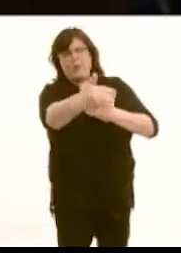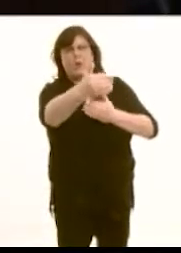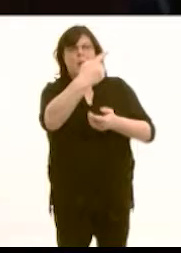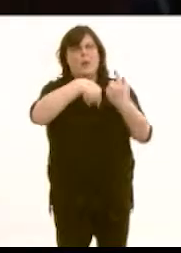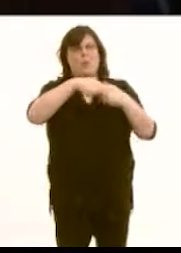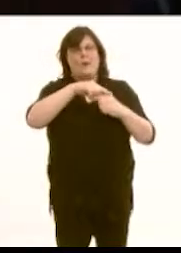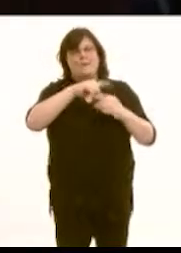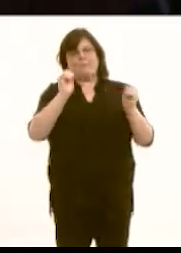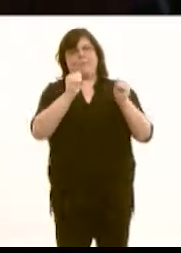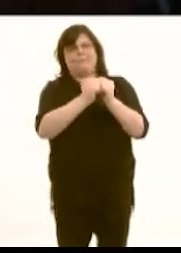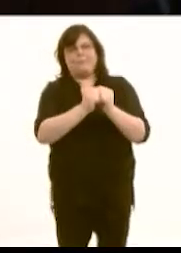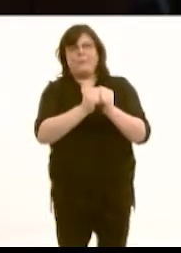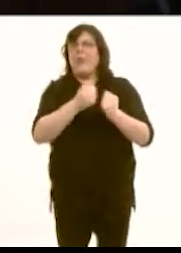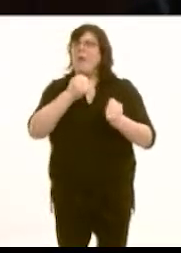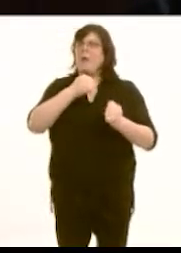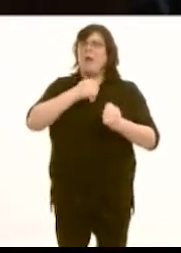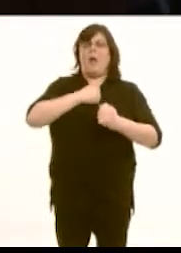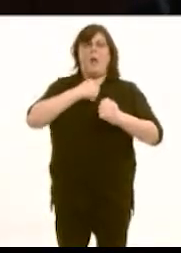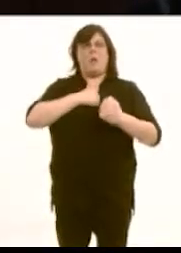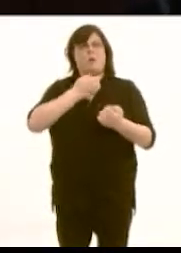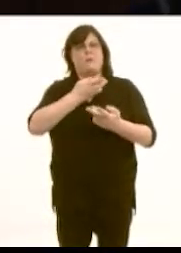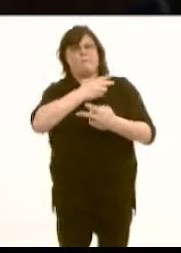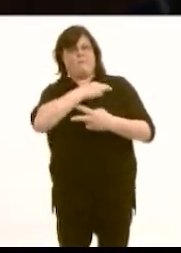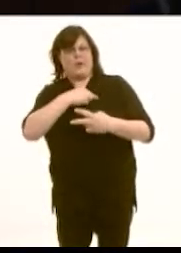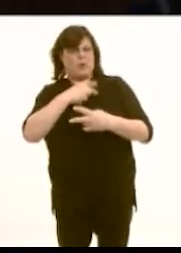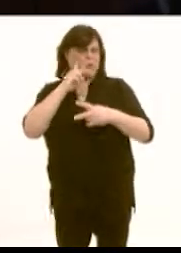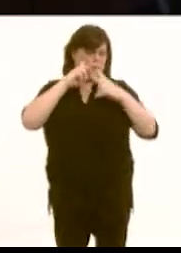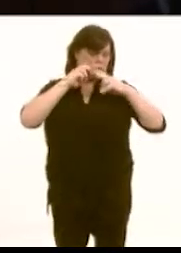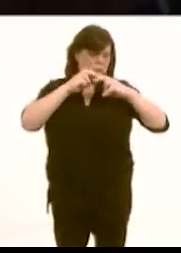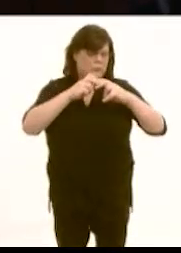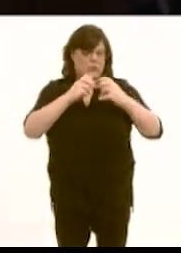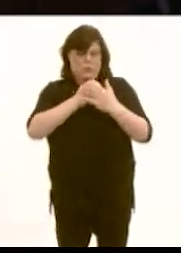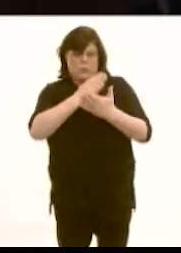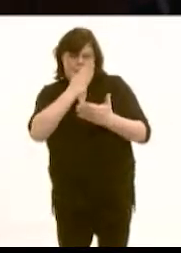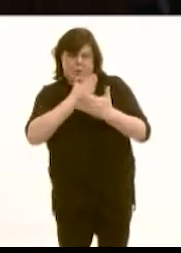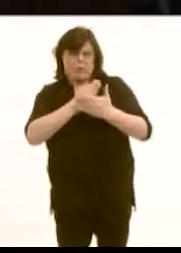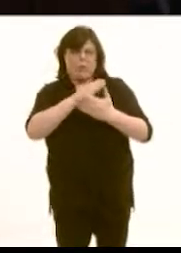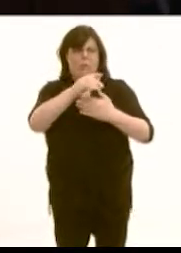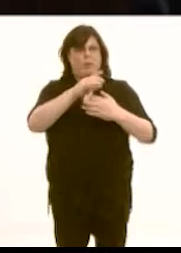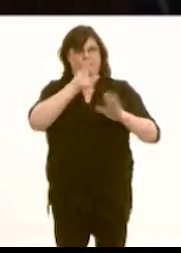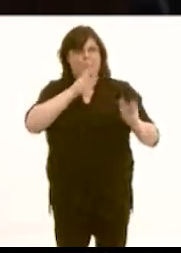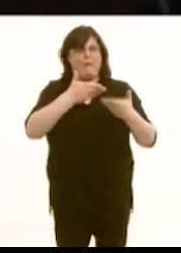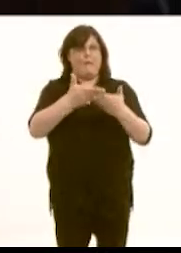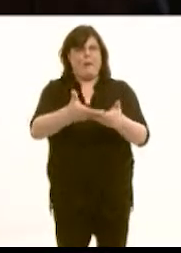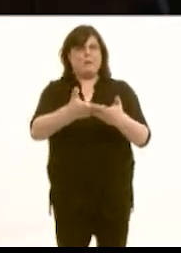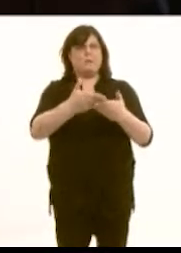My officials are working very closely with it to ensure that it is in a position to do that in the future.í Aled Roberts: A ydych chi fellyín pryderu